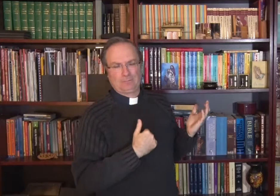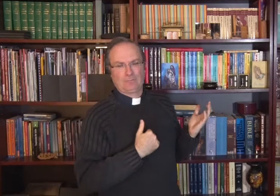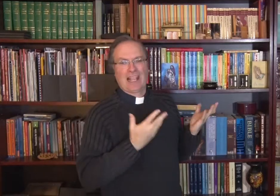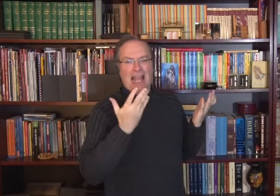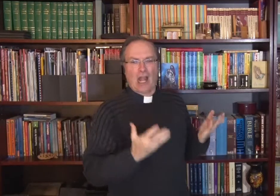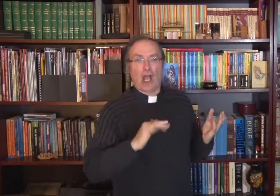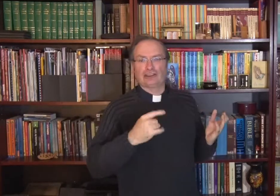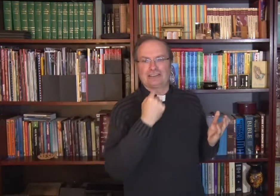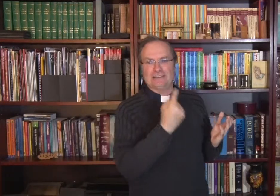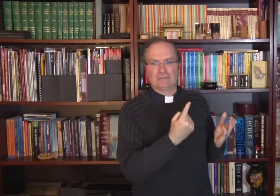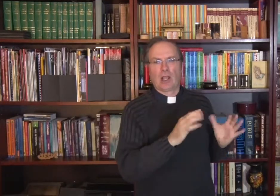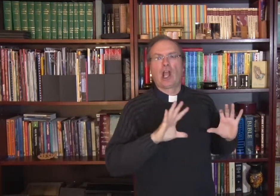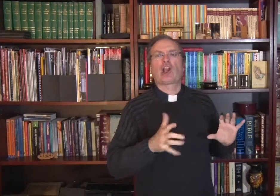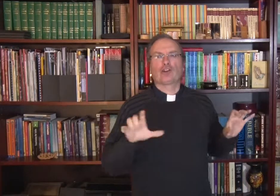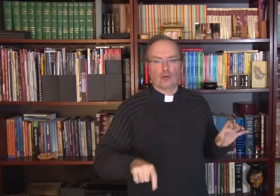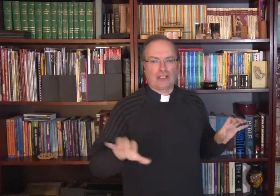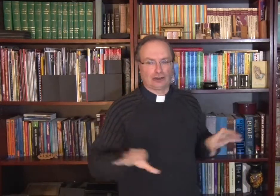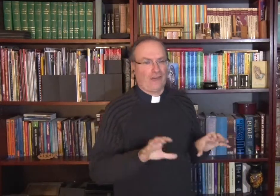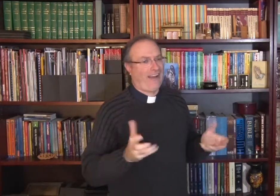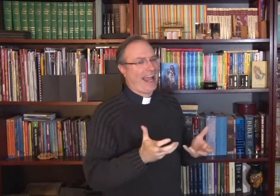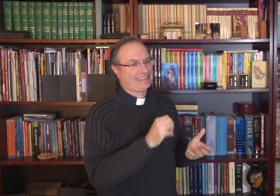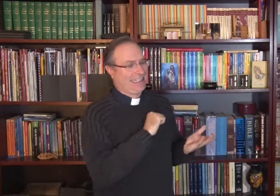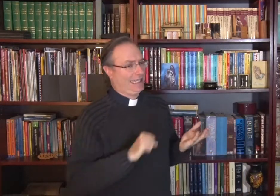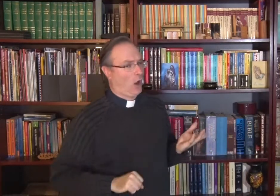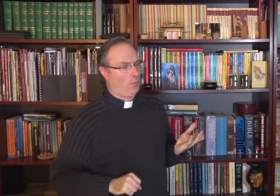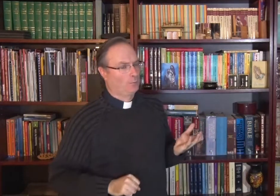Alors j’ai dit: ‘Que dois-je faire, Seigneur?’